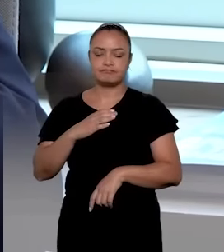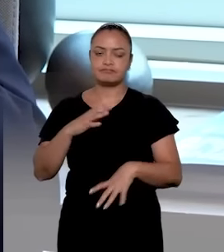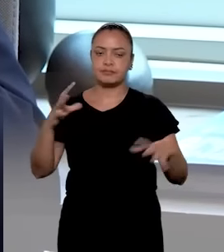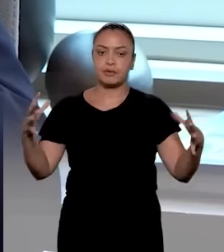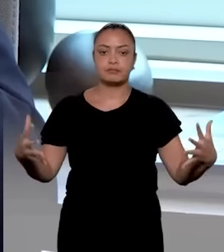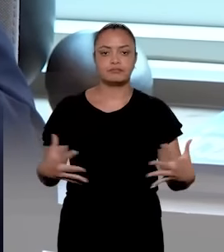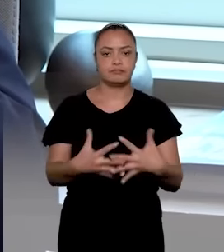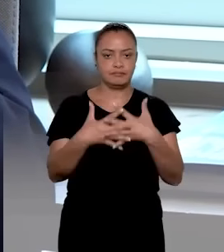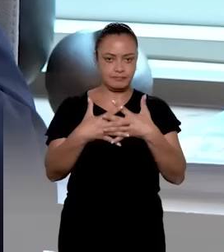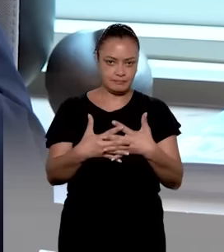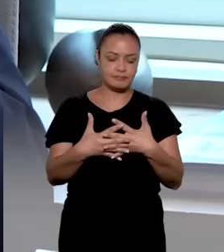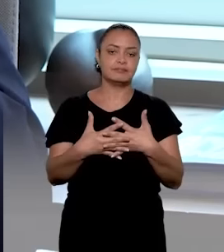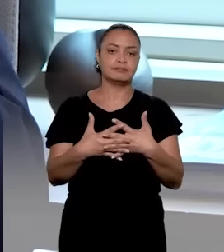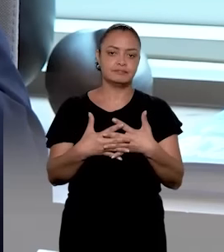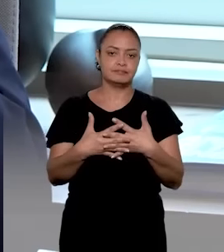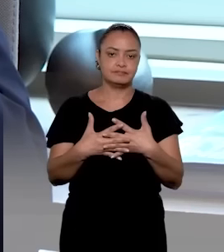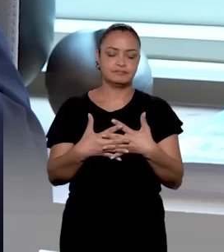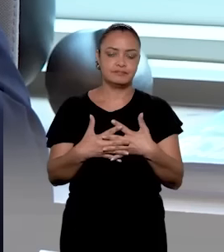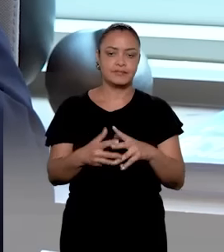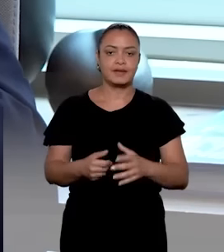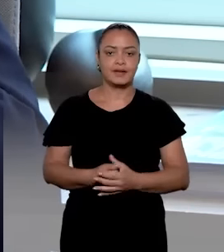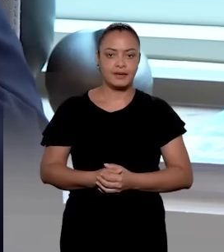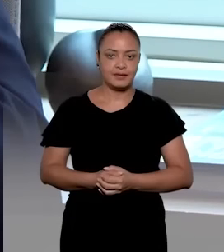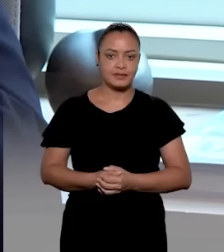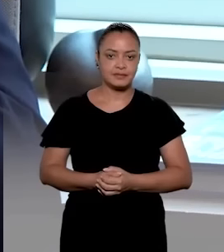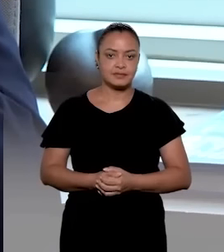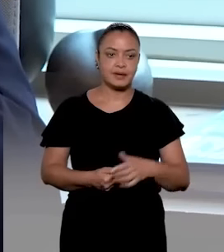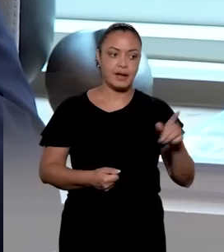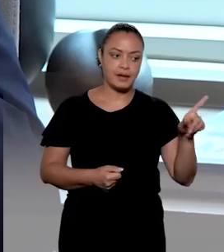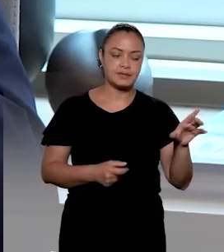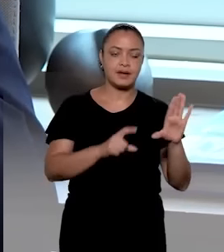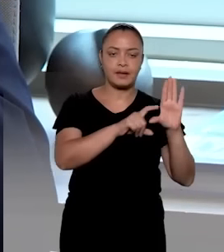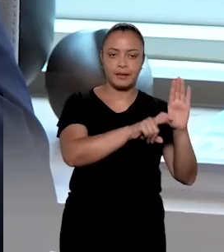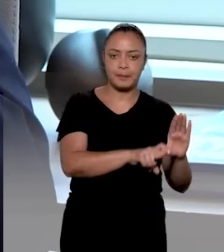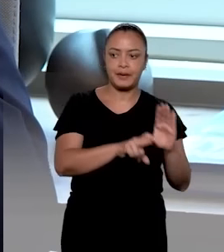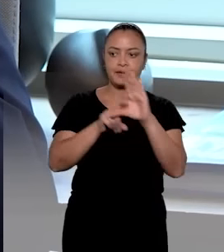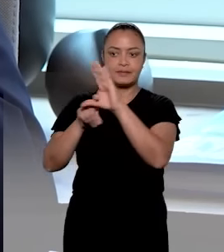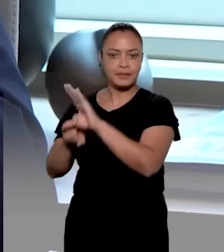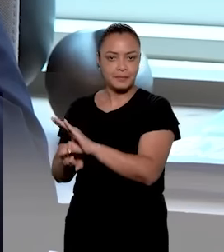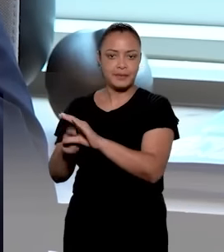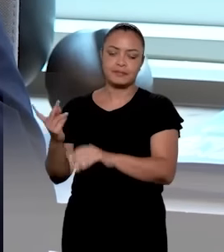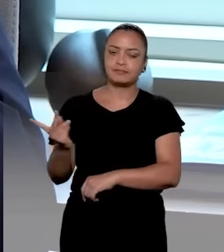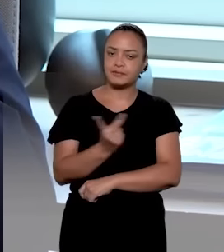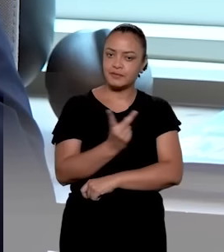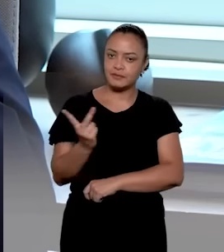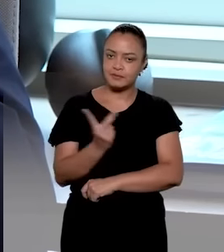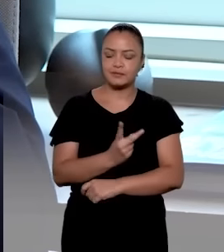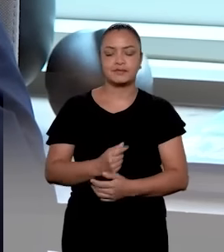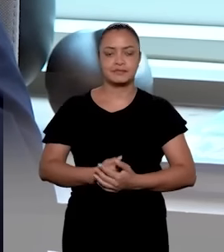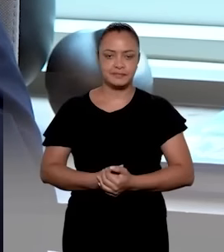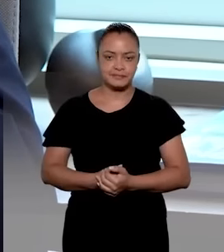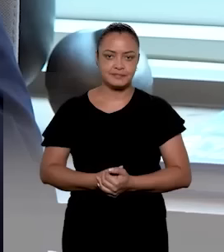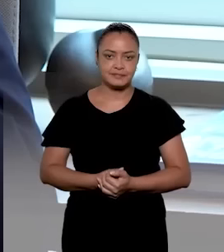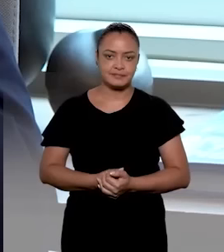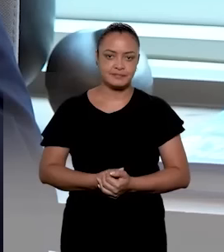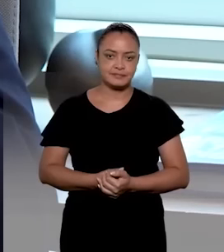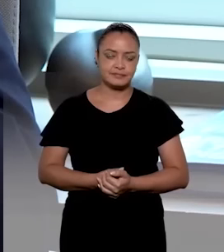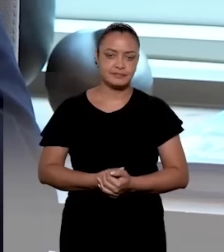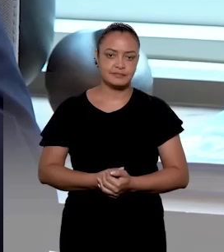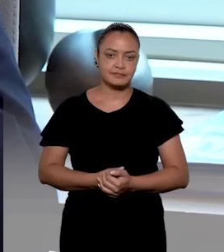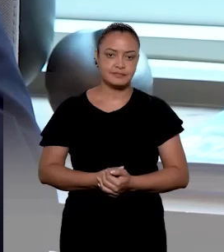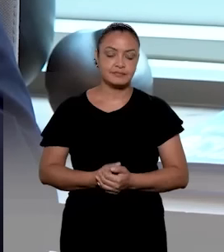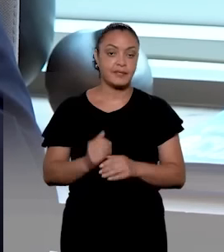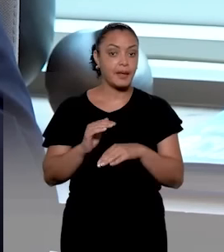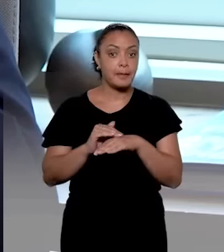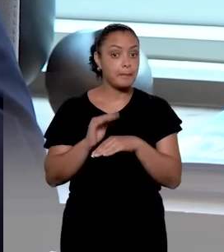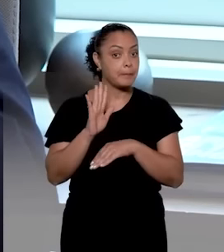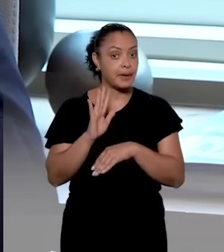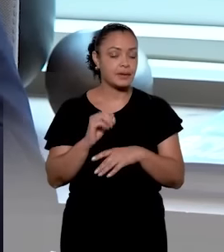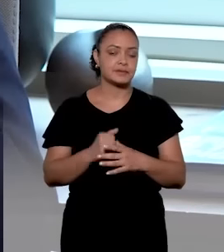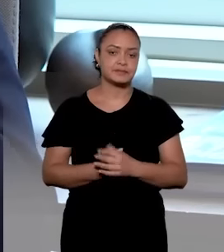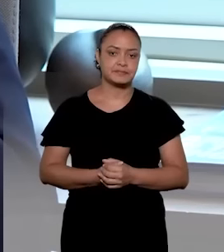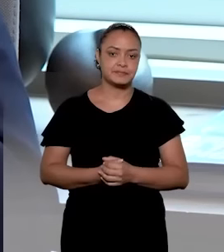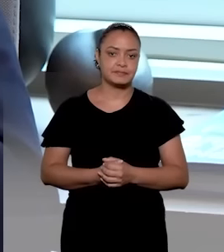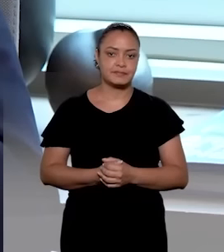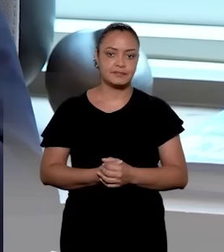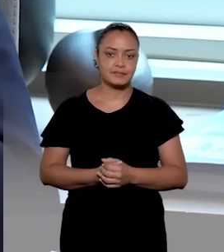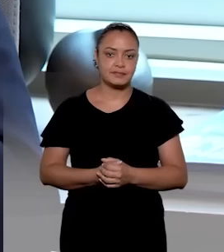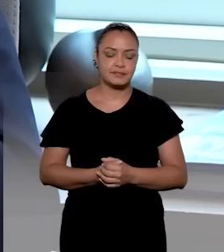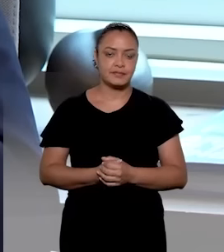duas metades siamesas, uma não existe sem a outra. E mais do que isso, o que foi feito com a